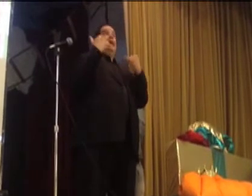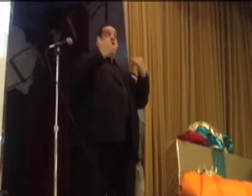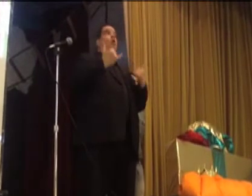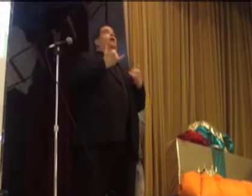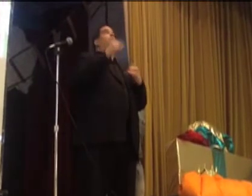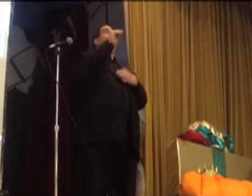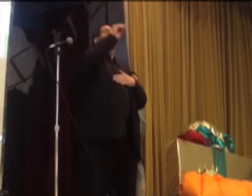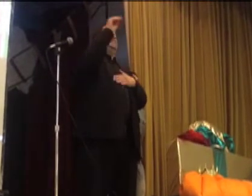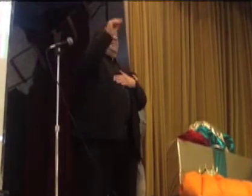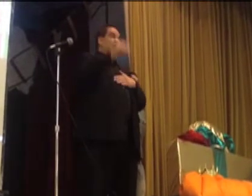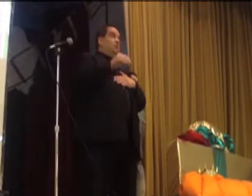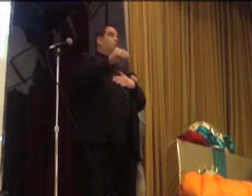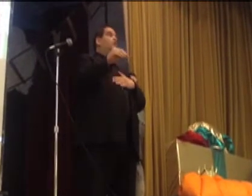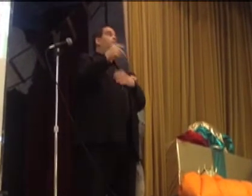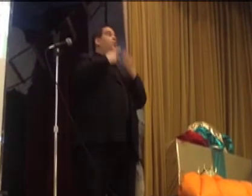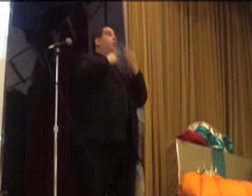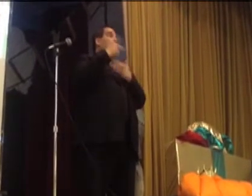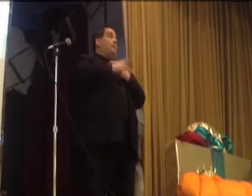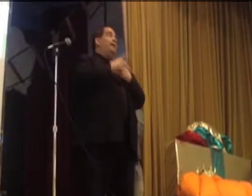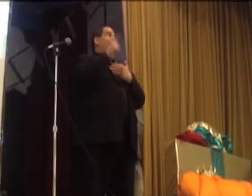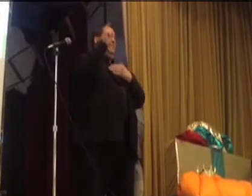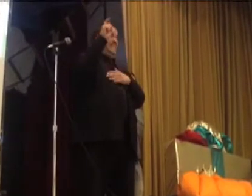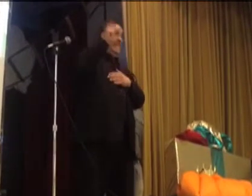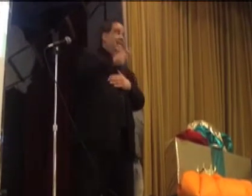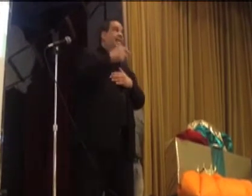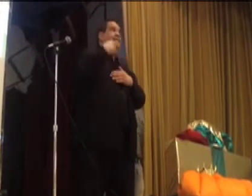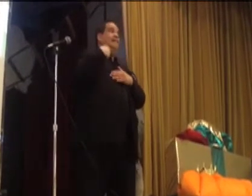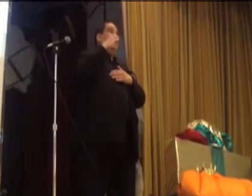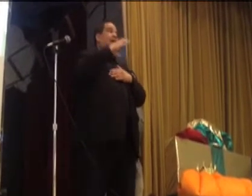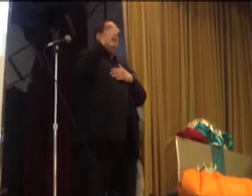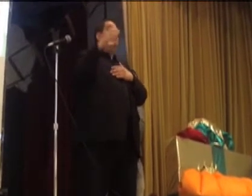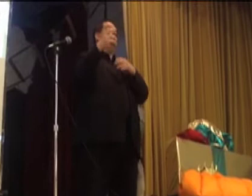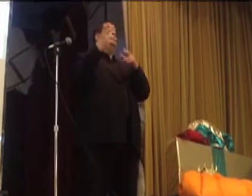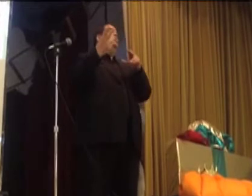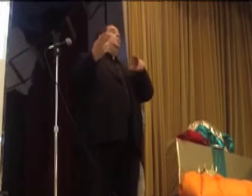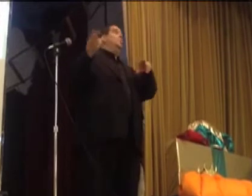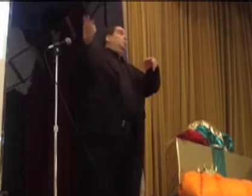Y ahora el por ciento de programas que tienen que tener caption ,